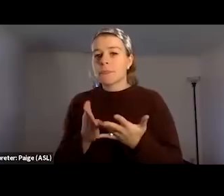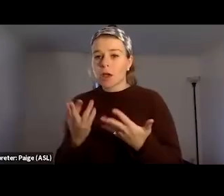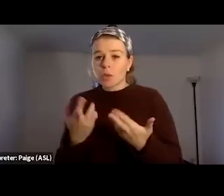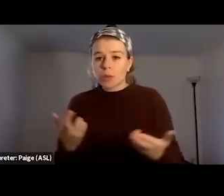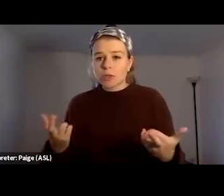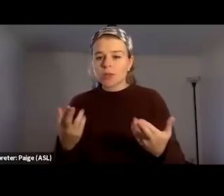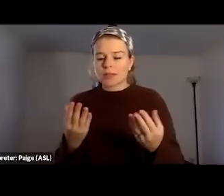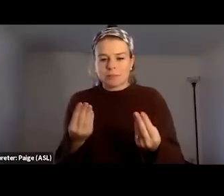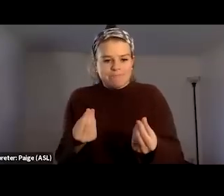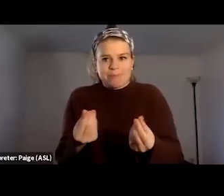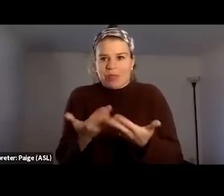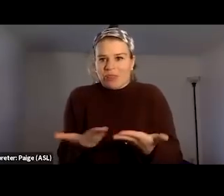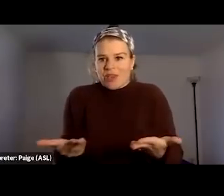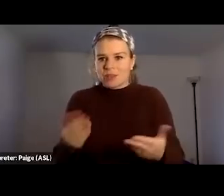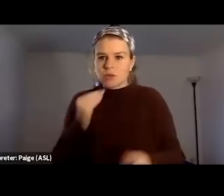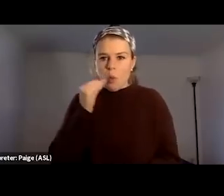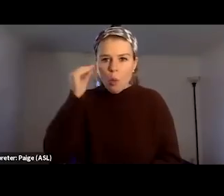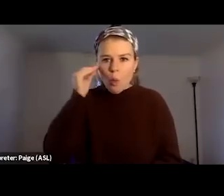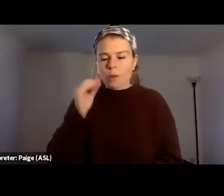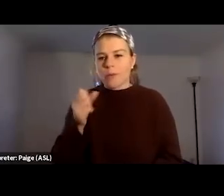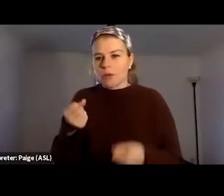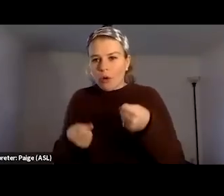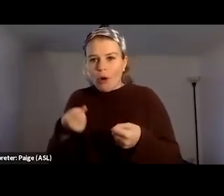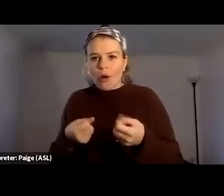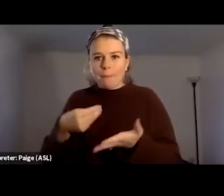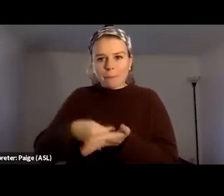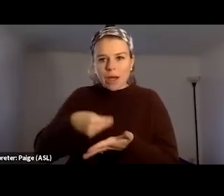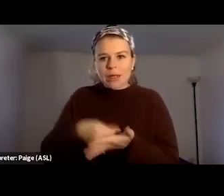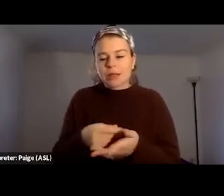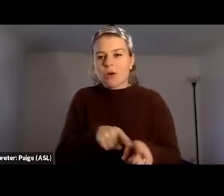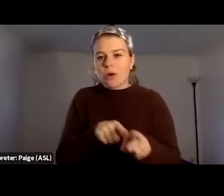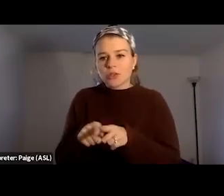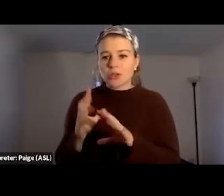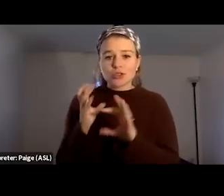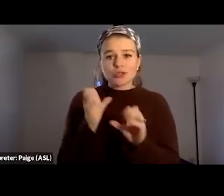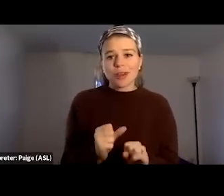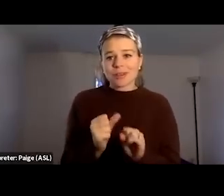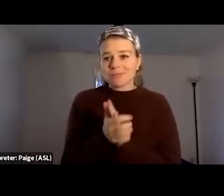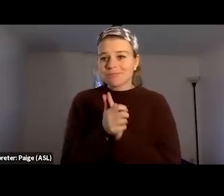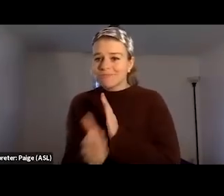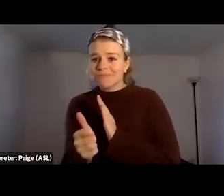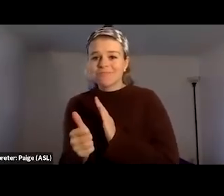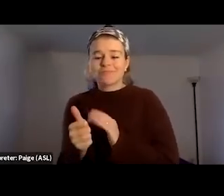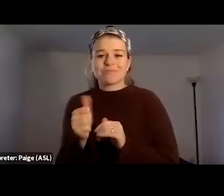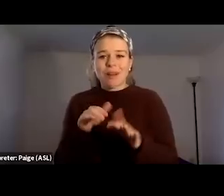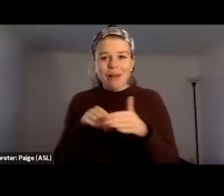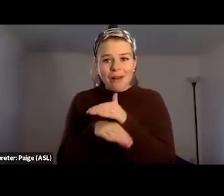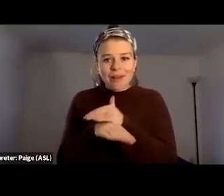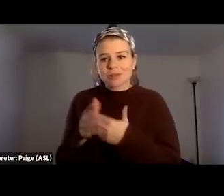una casa, un auto, dinero. También son nuestras fortalezas y dones y nuestro acceso a oportunidades sociales y culturales.